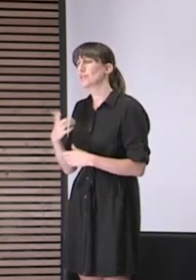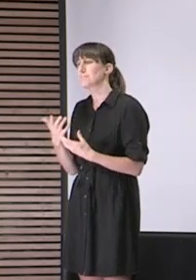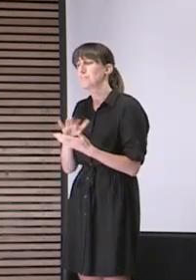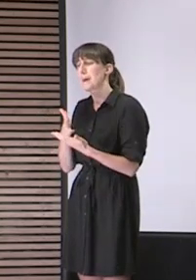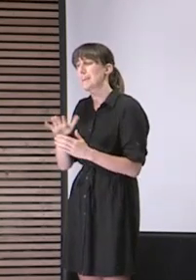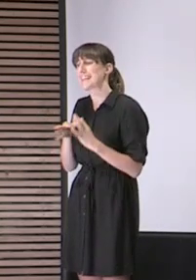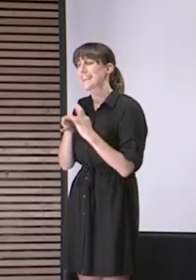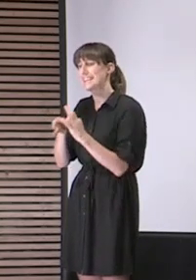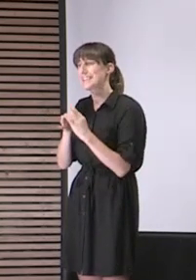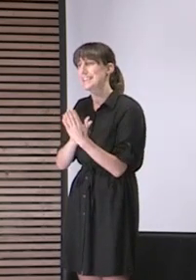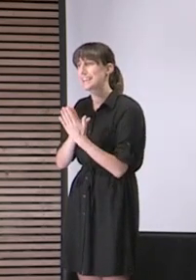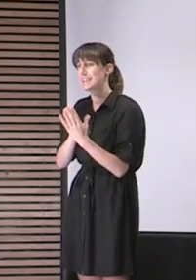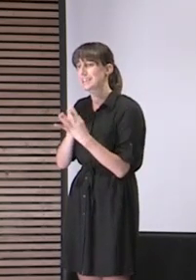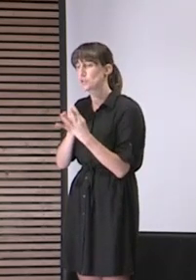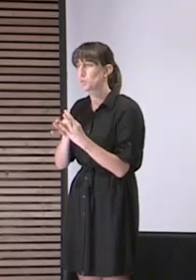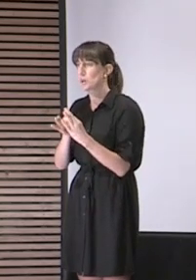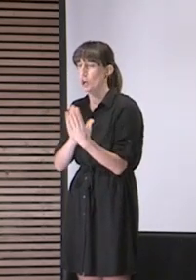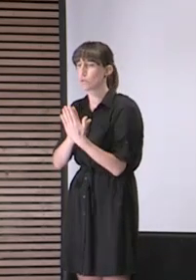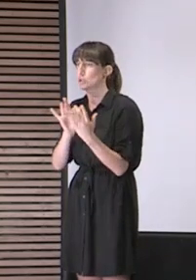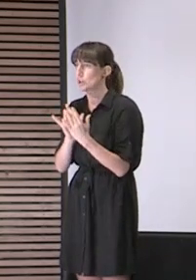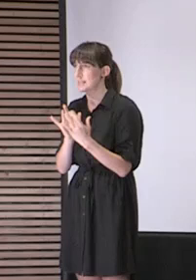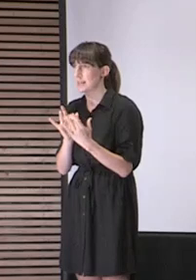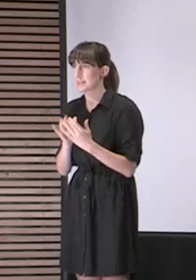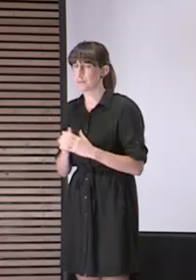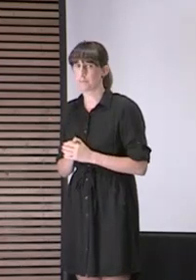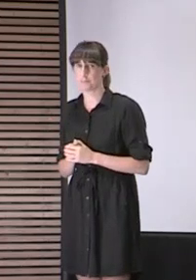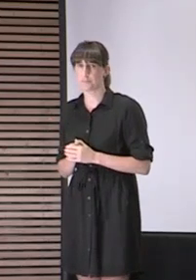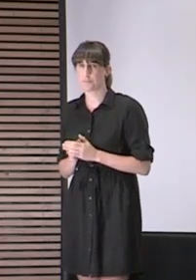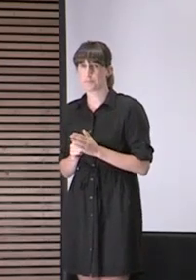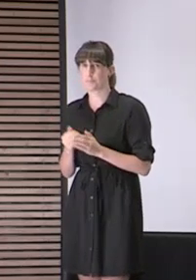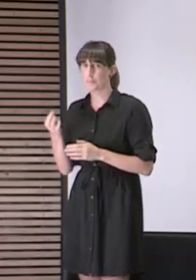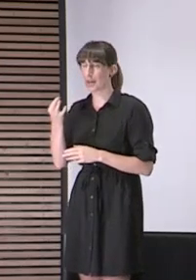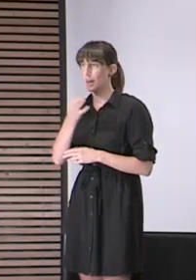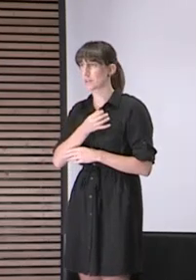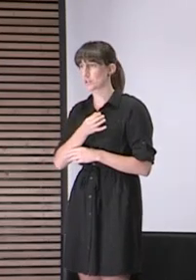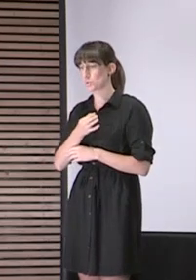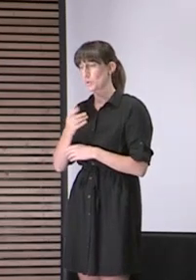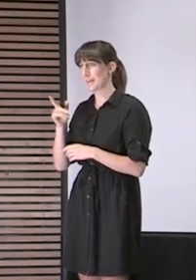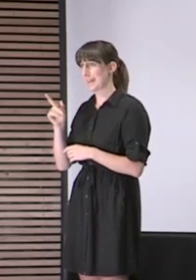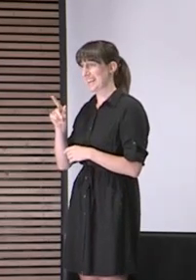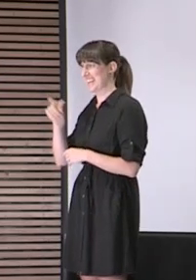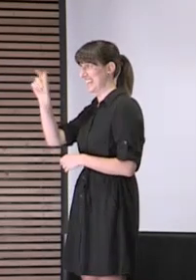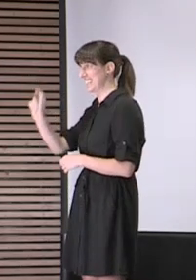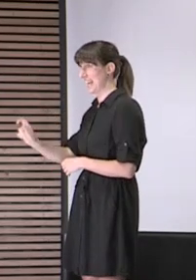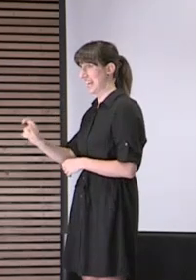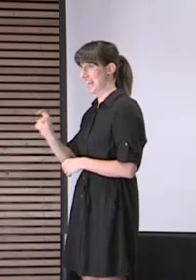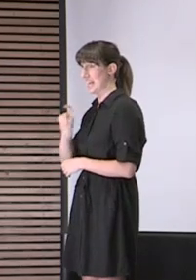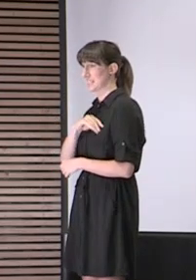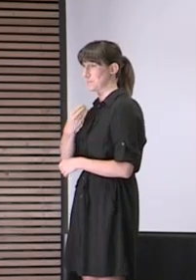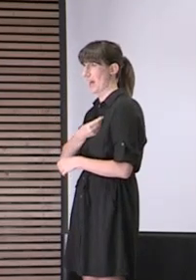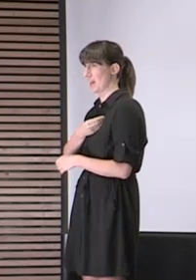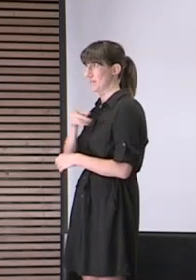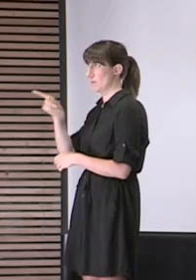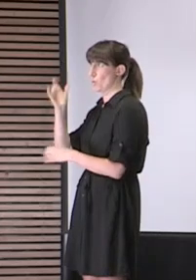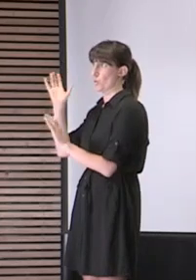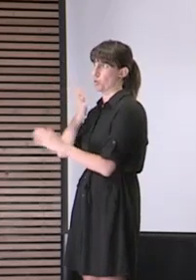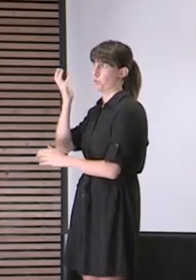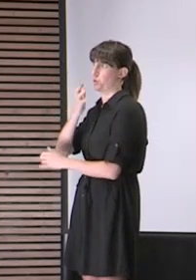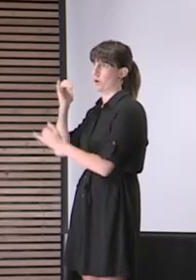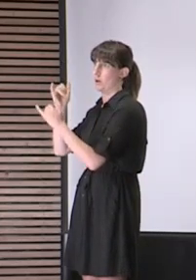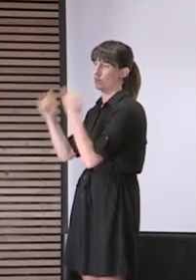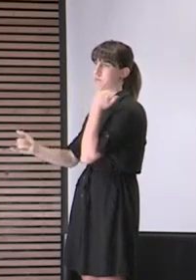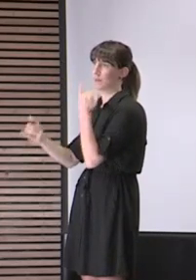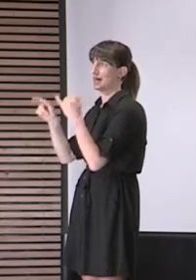muchas personas regresaron del